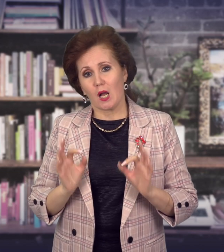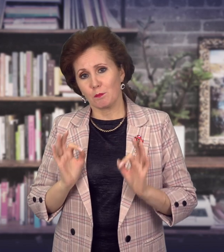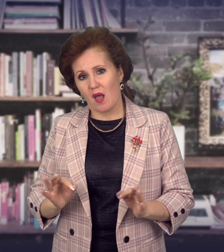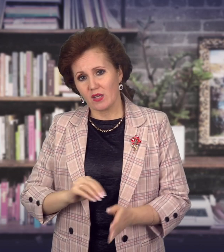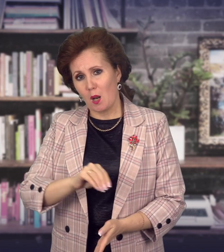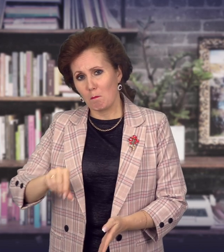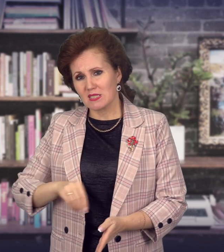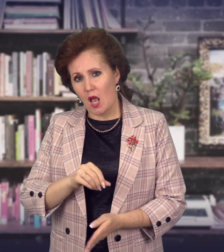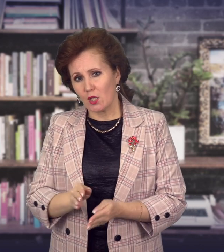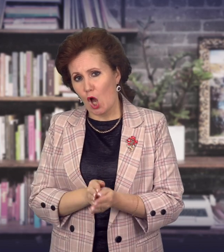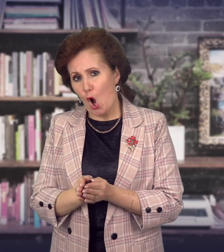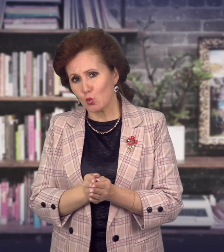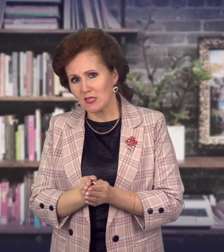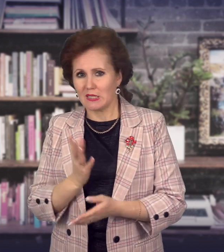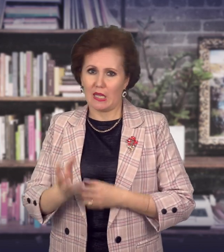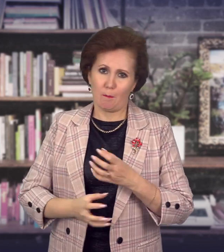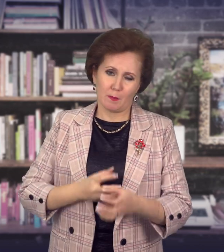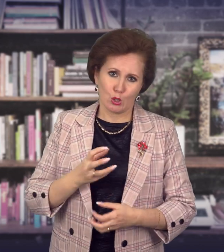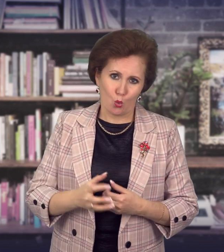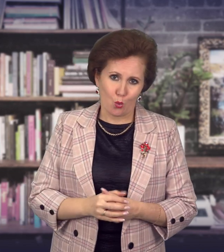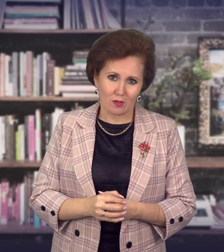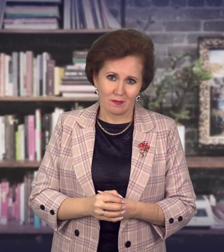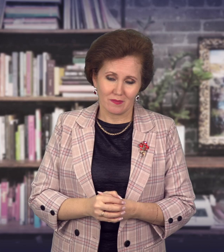Как правильно посолить огурцы или помидоры?